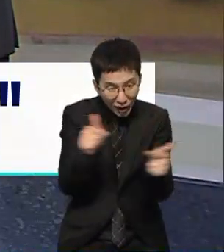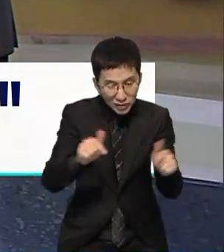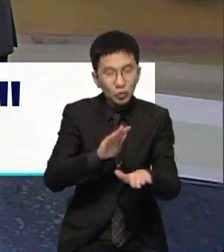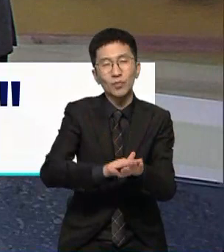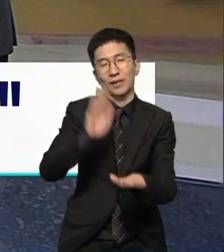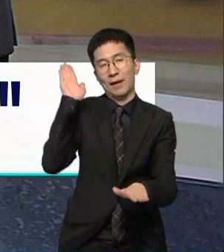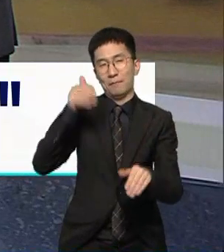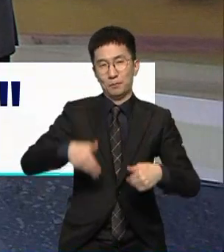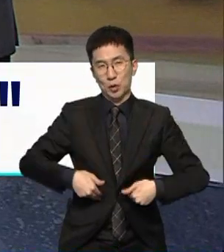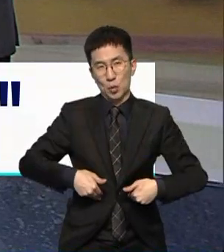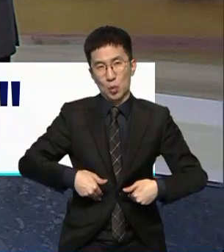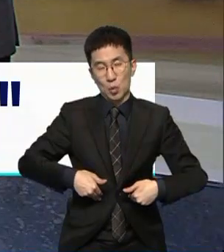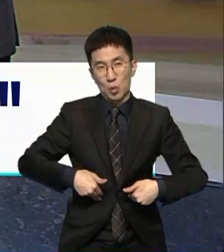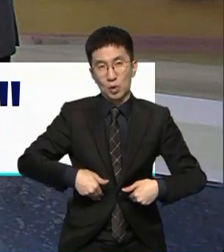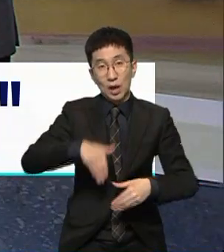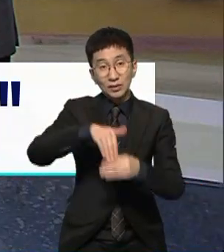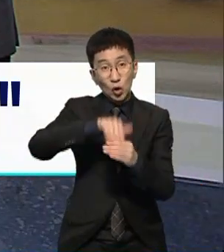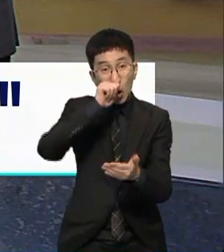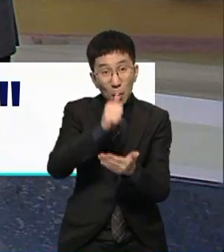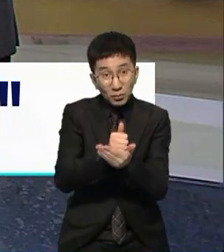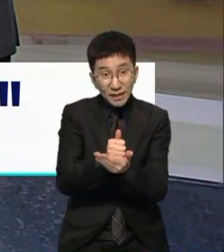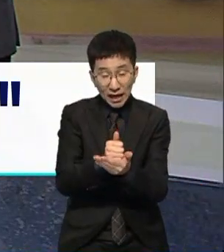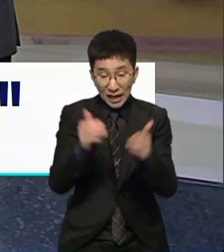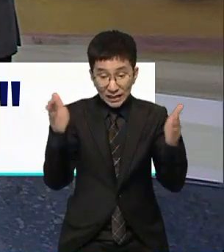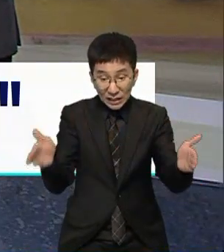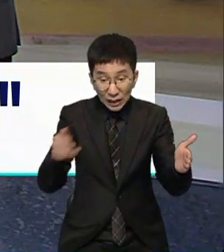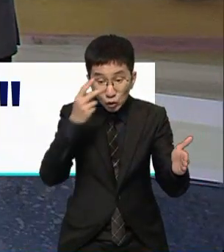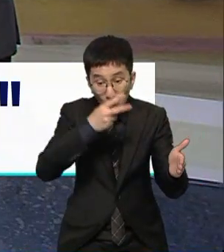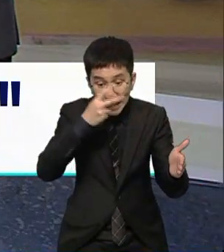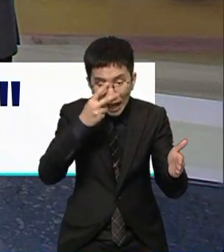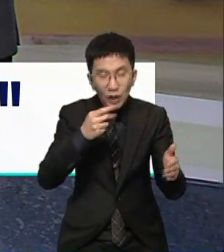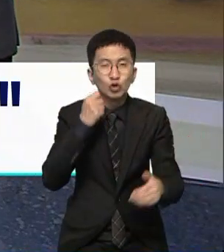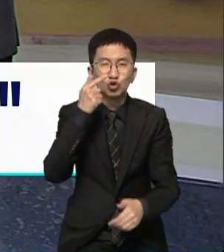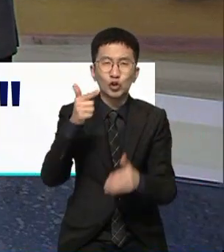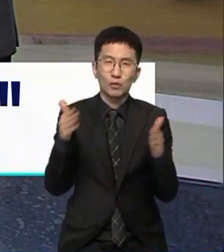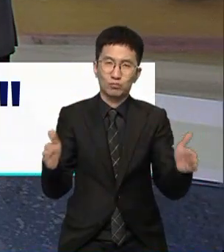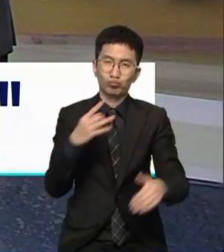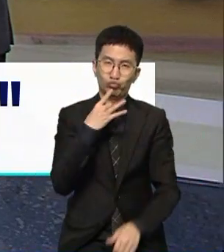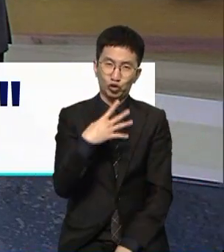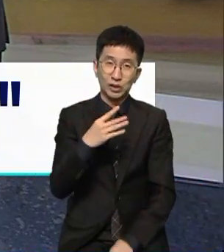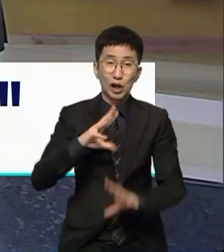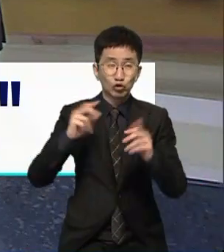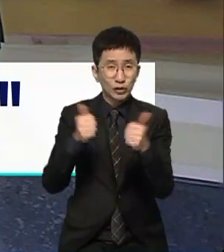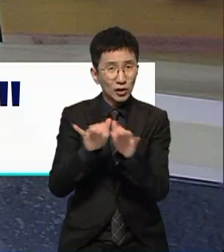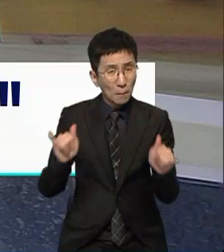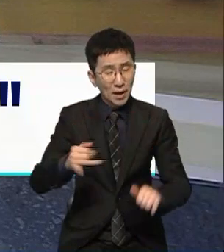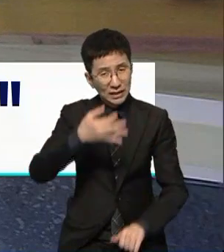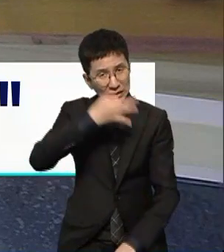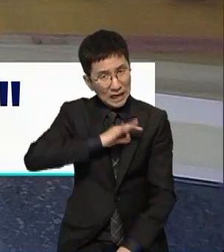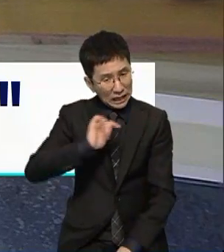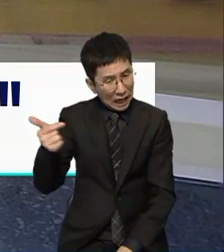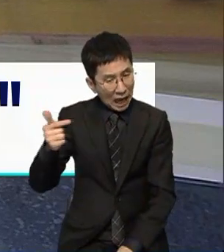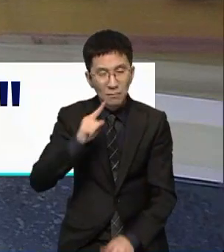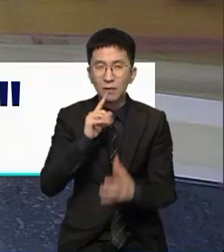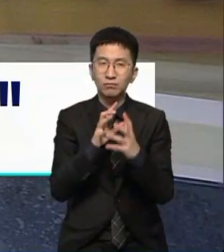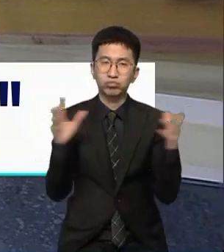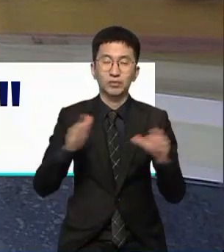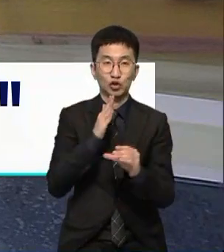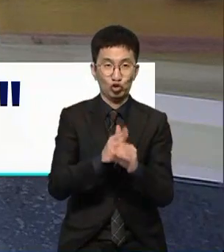선거범죄는 공소시효도 6개월로 짧아서 결국 정치인들만 좋을 거라는 비판했습니다. 이 내용은 김관진 기자가 짚어봤습니다.